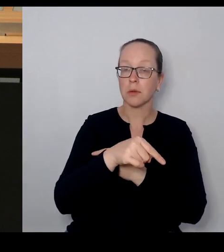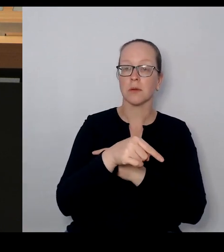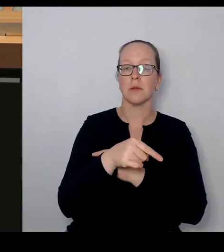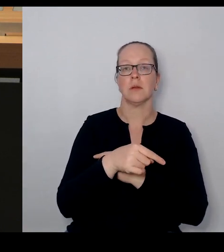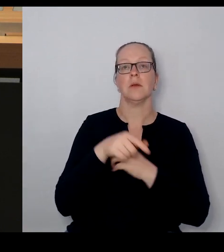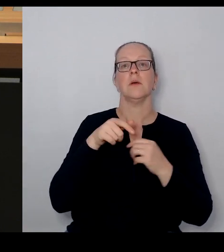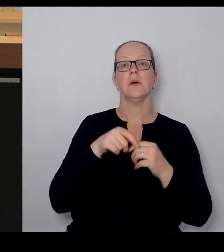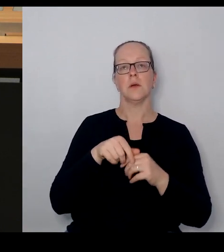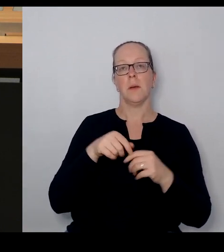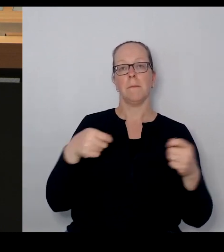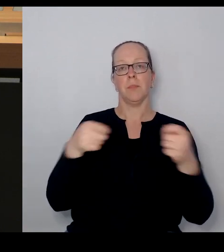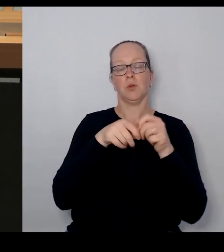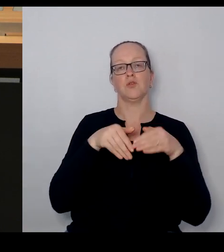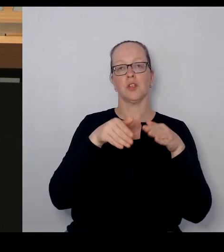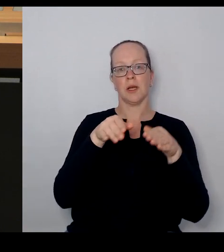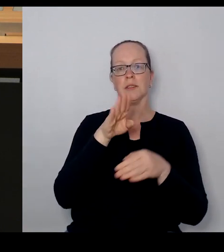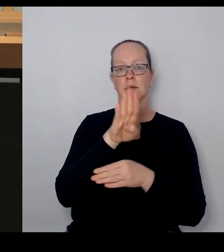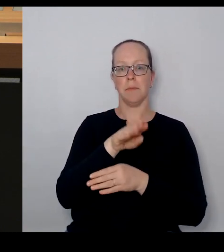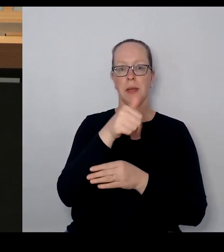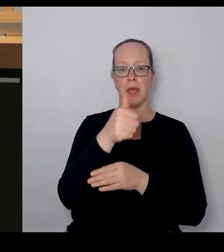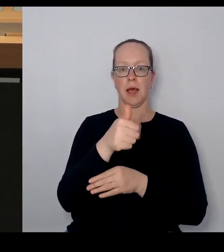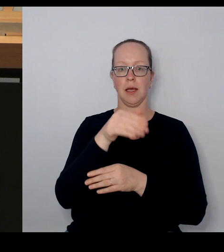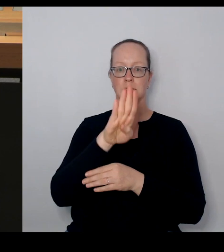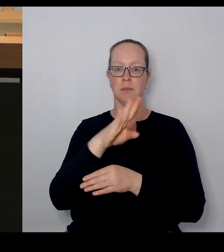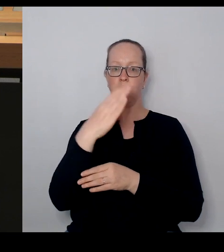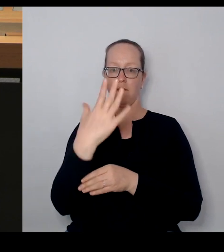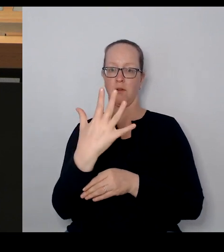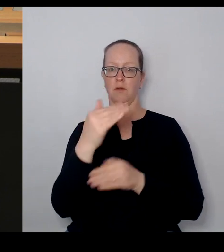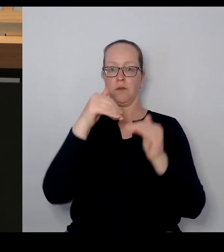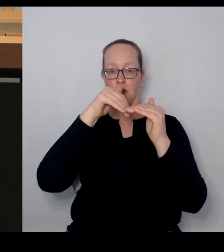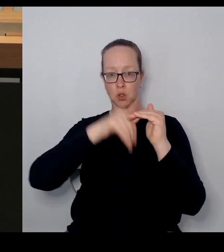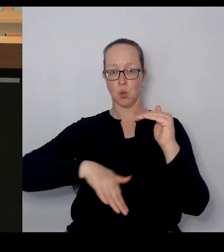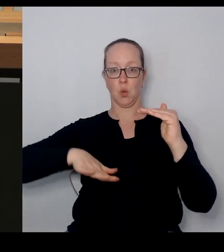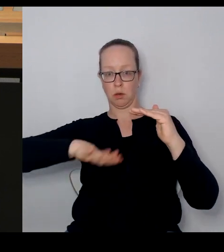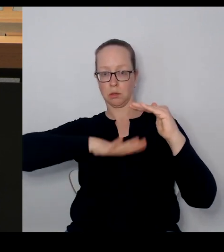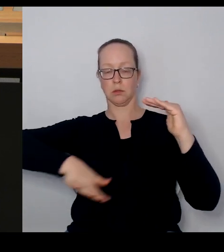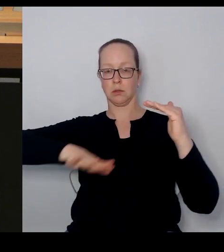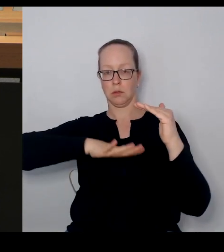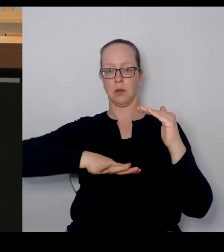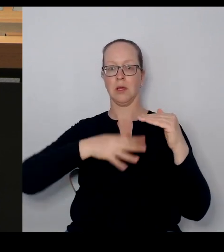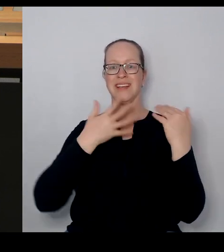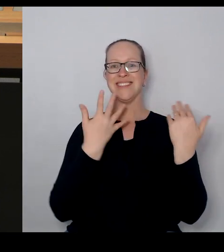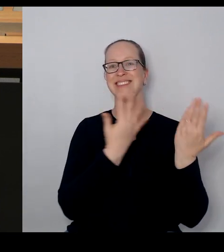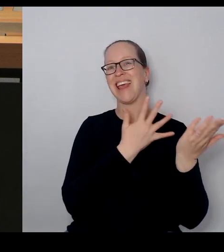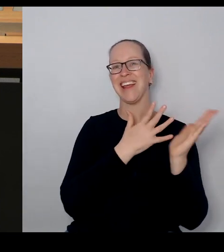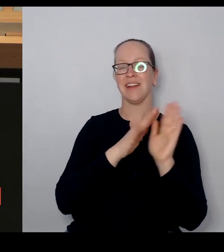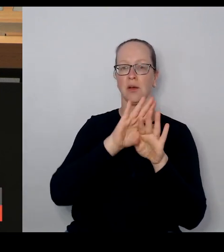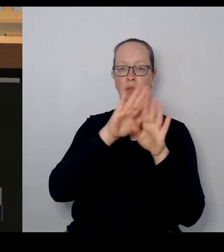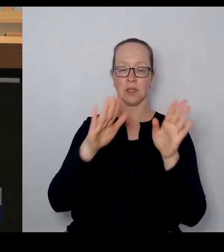keine Regenwasser Entwässerung. Wissen Sie eigentlich, was das auf einer Hauptstraße und Hunderten von Nebenstraßen